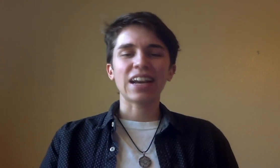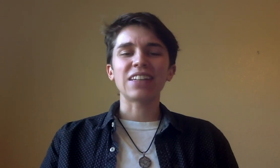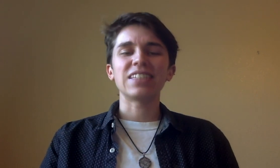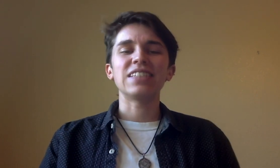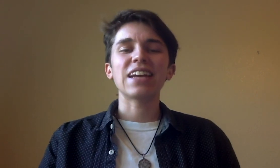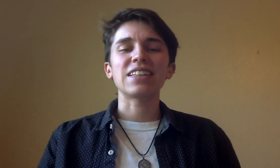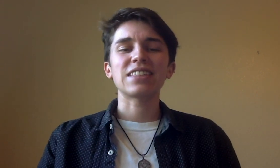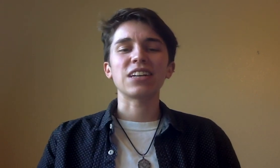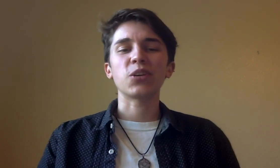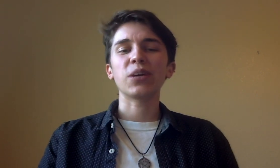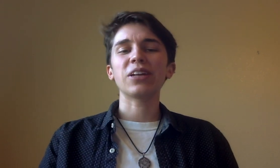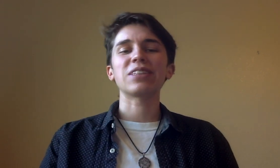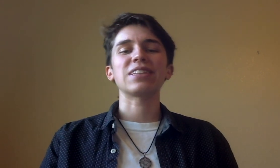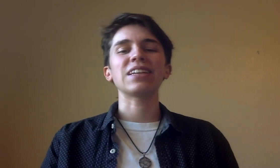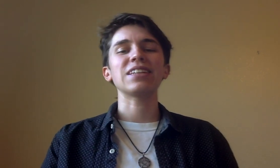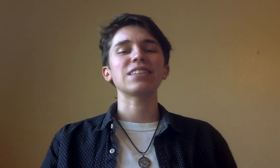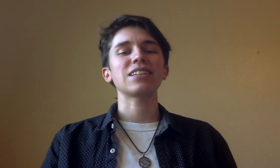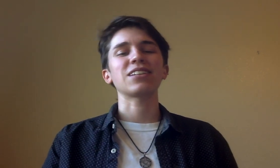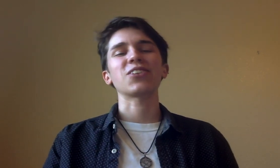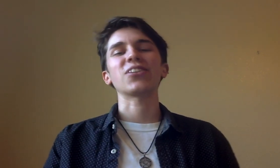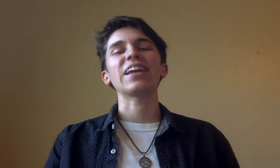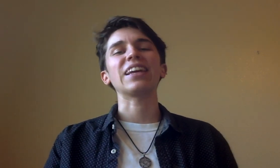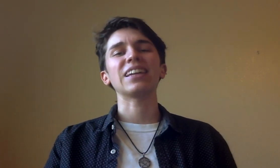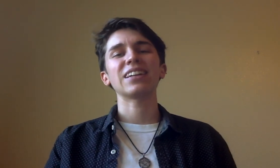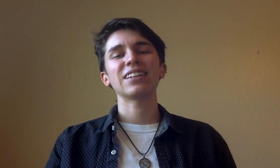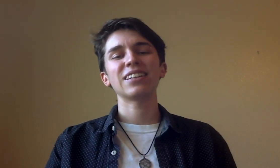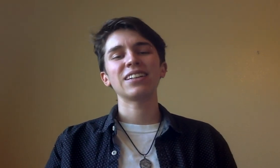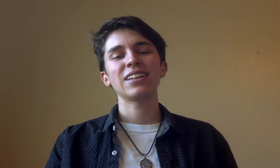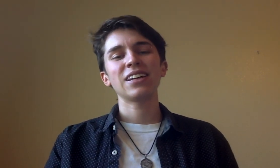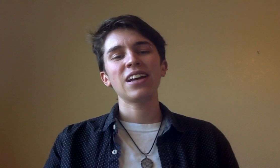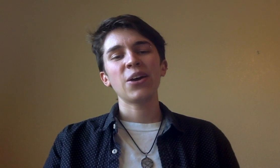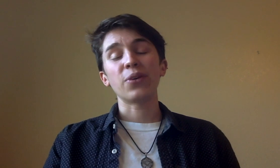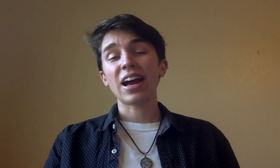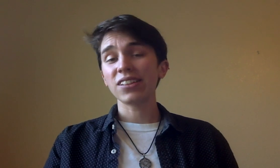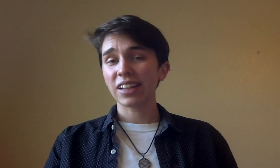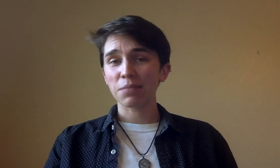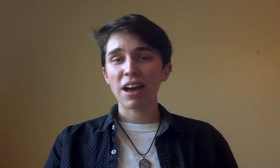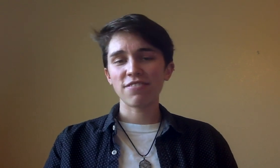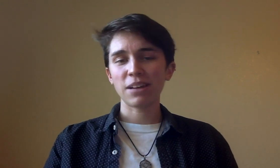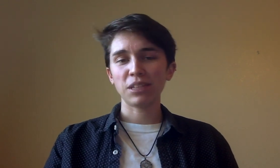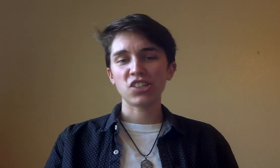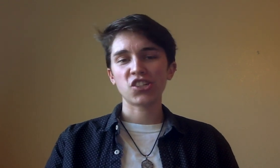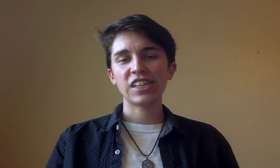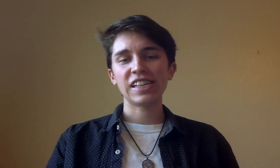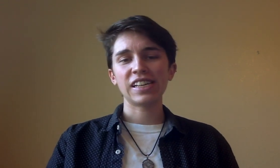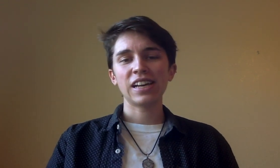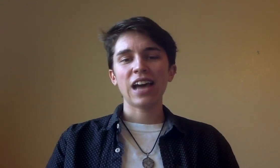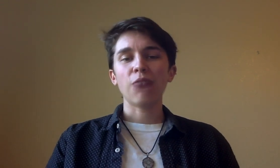que van a bailar un decreto de ciudades queer. Cuando miro mi árbol genealógico,